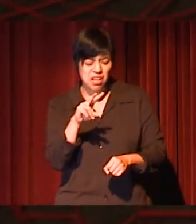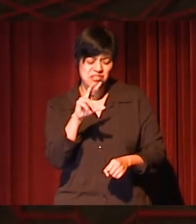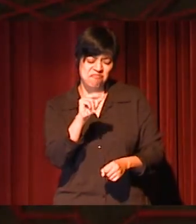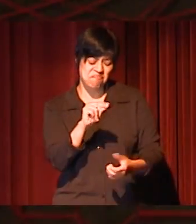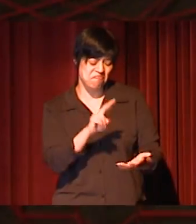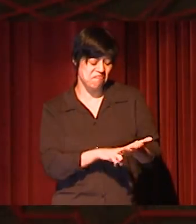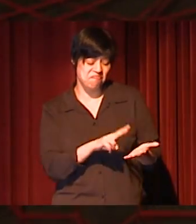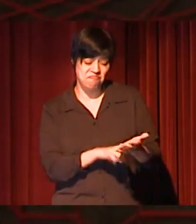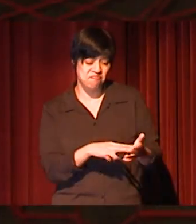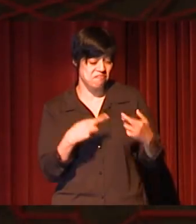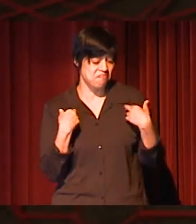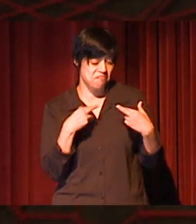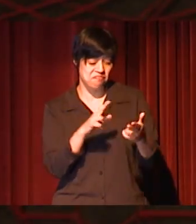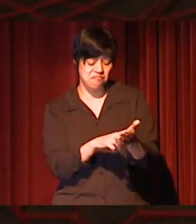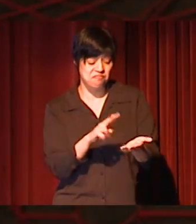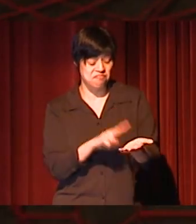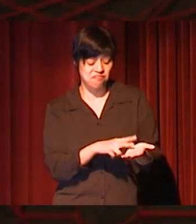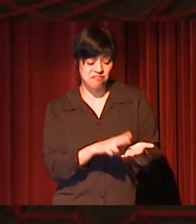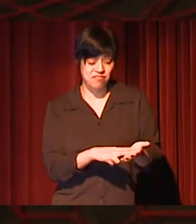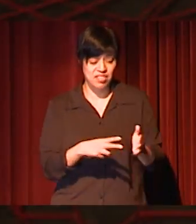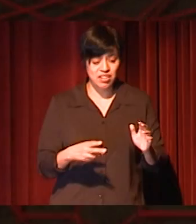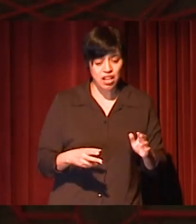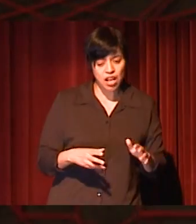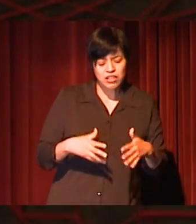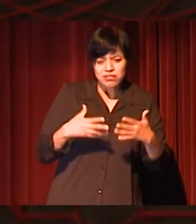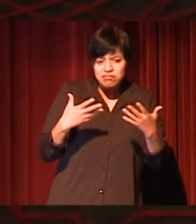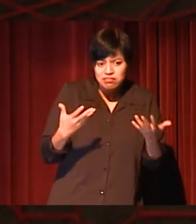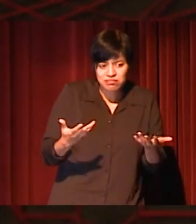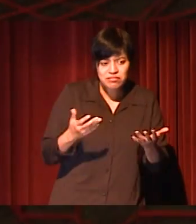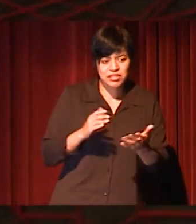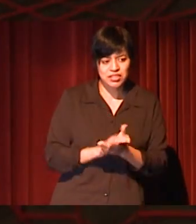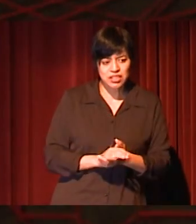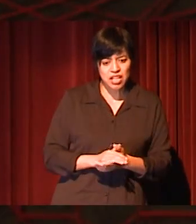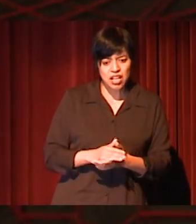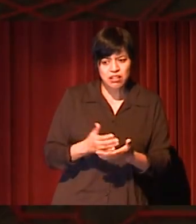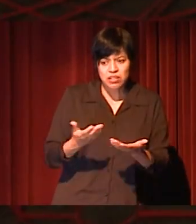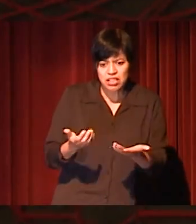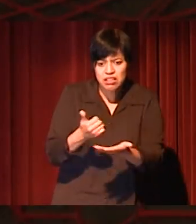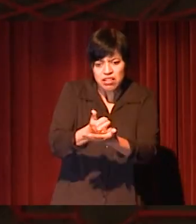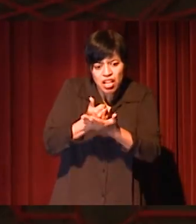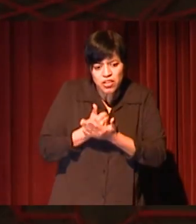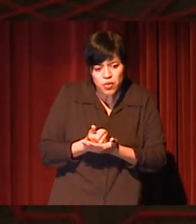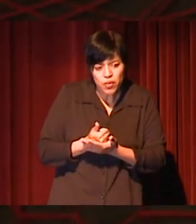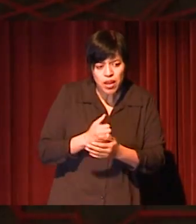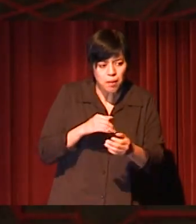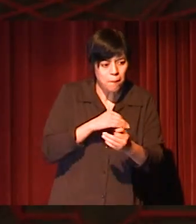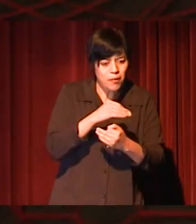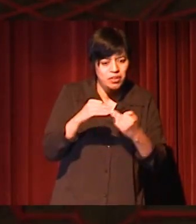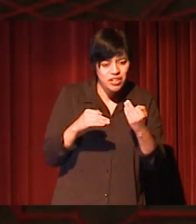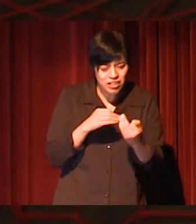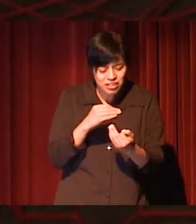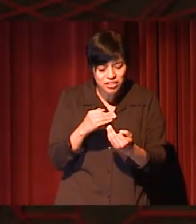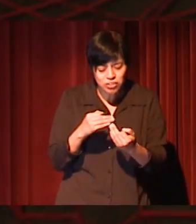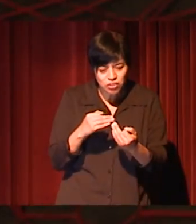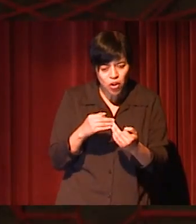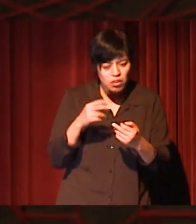No hay nadie, ni en la escuela ni fuera de ella que te dé ánimos, porque todos te ven como el que no lo logró.